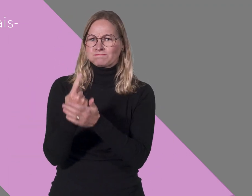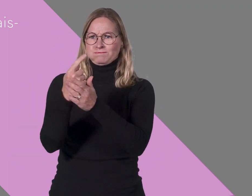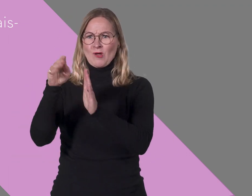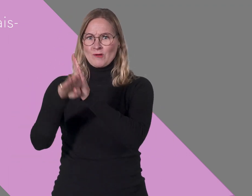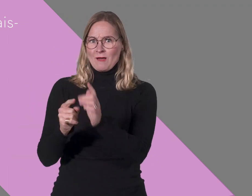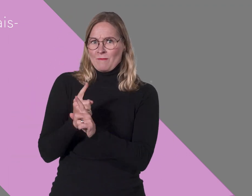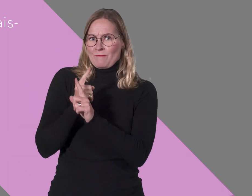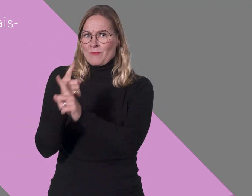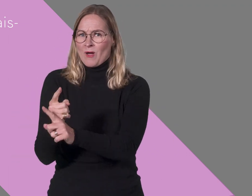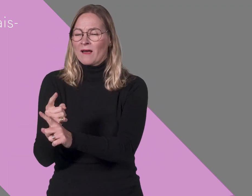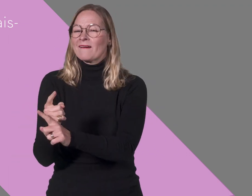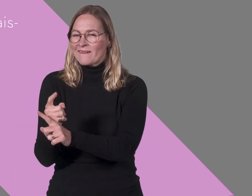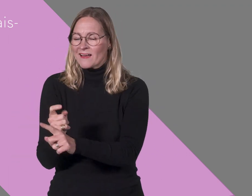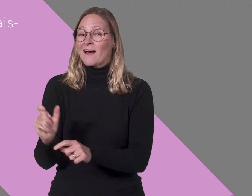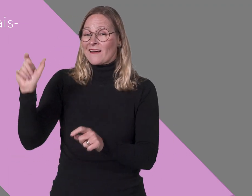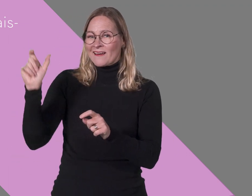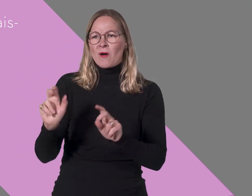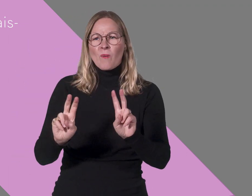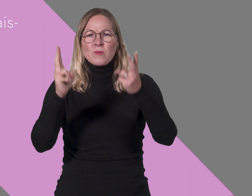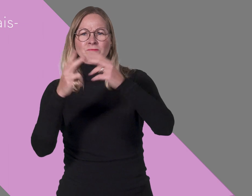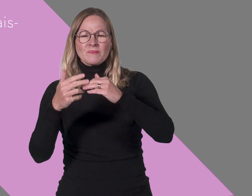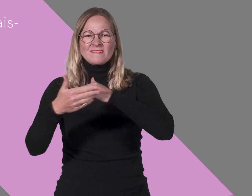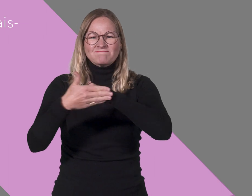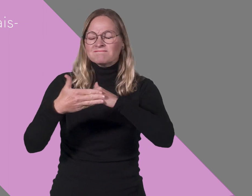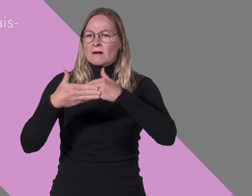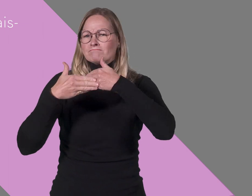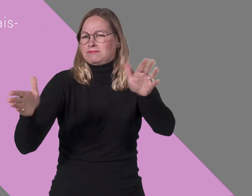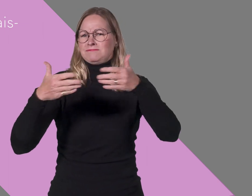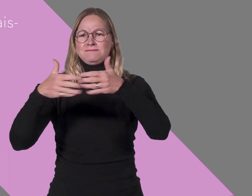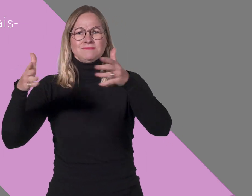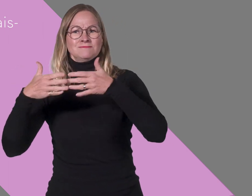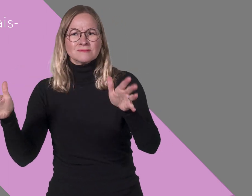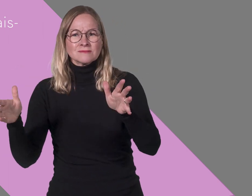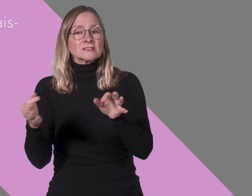musiikkipainotteisessa ohjelmassa rikkoi aivan uusia raja-aitoja -